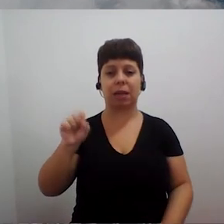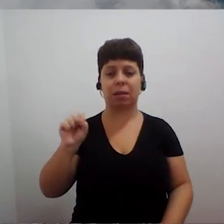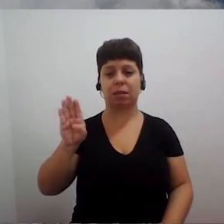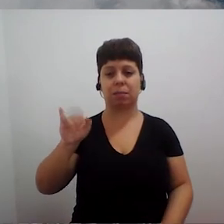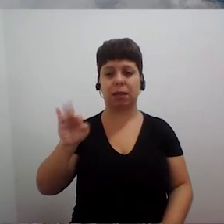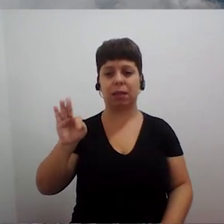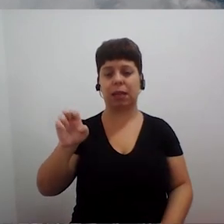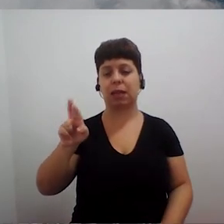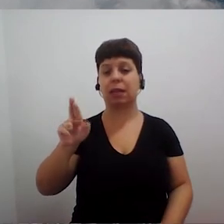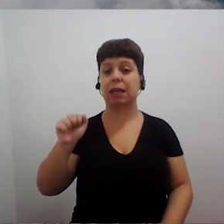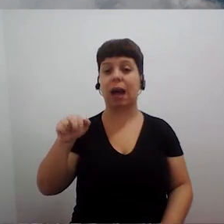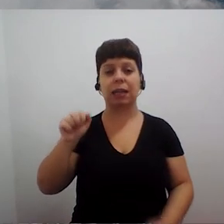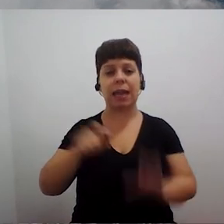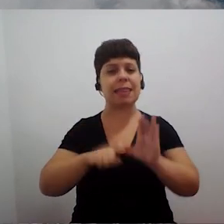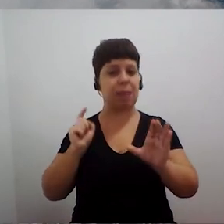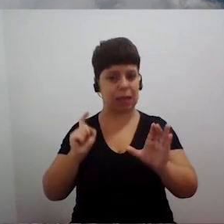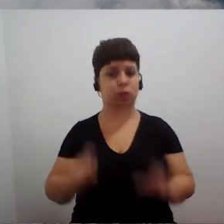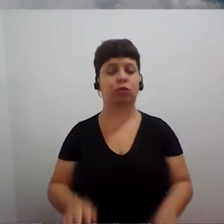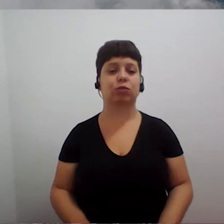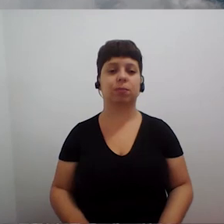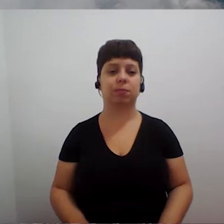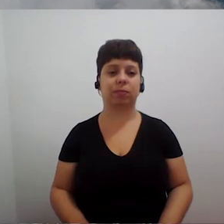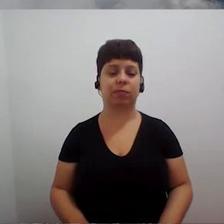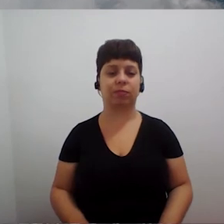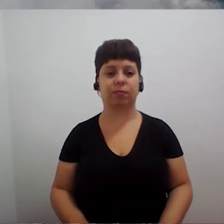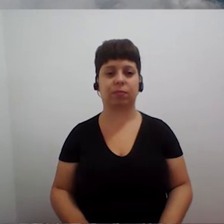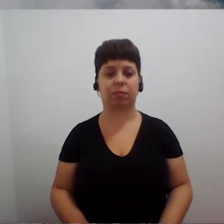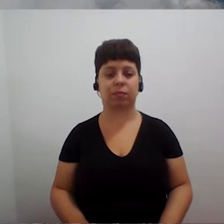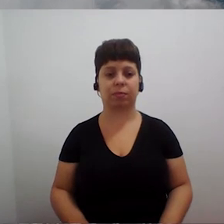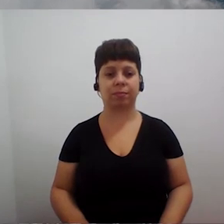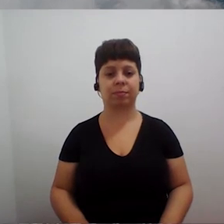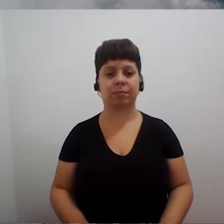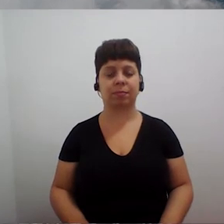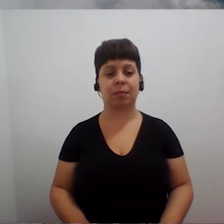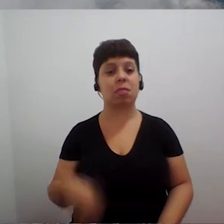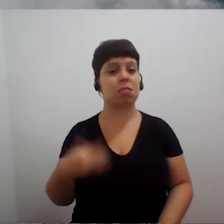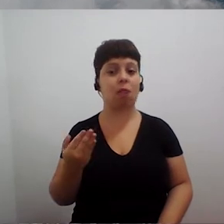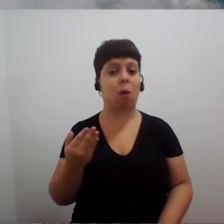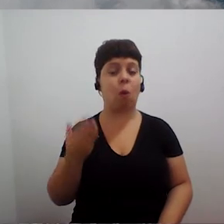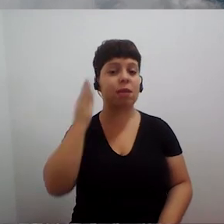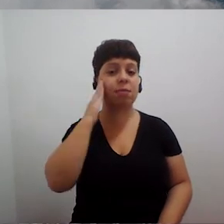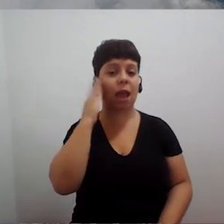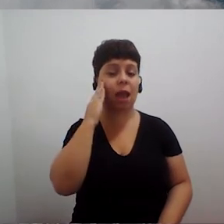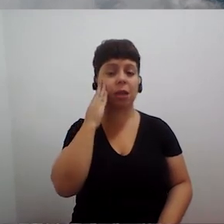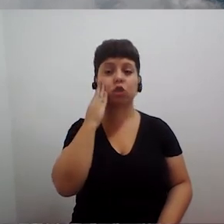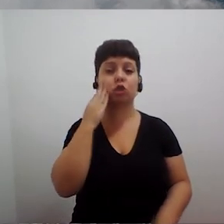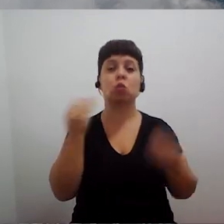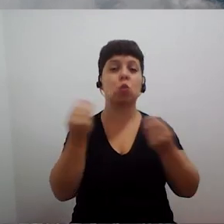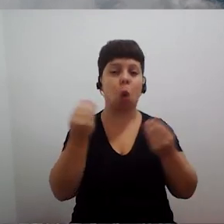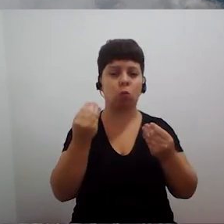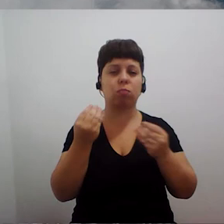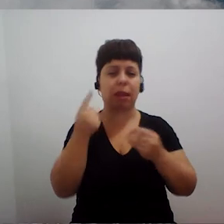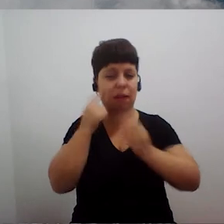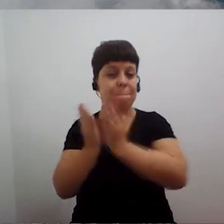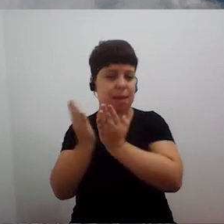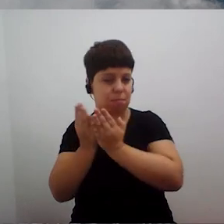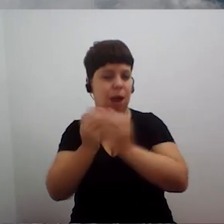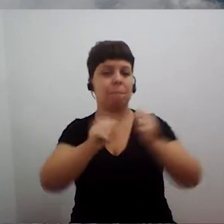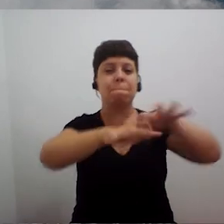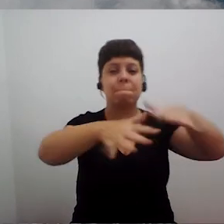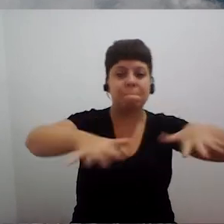que nós entendemos da perspectiva bíblica sobre os mares e oceanos, primeiro